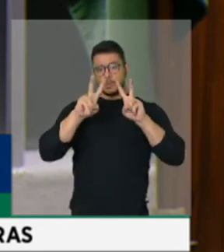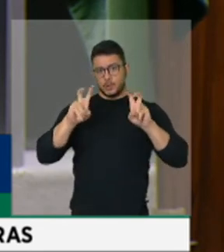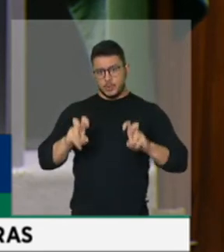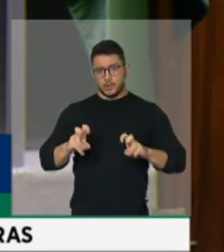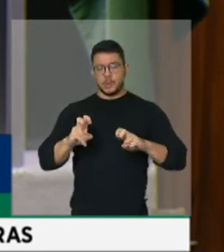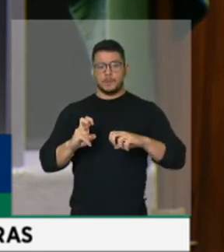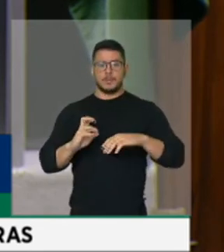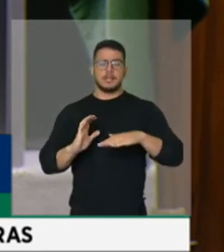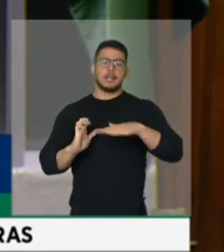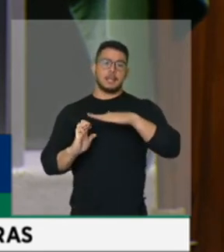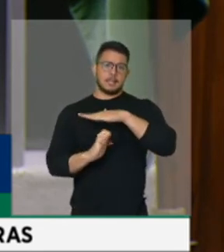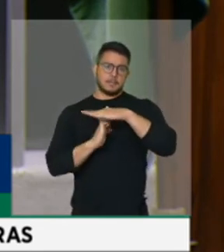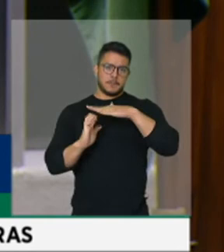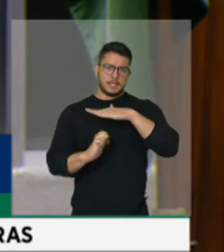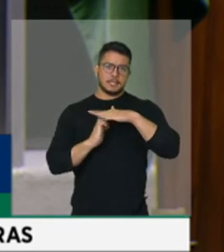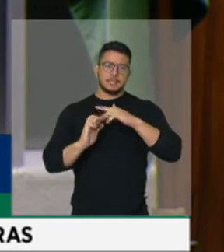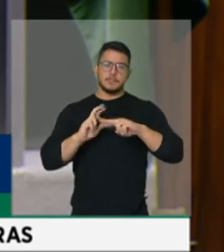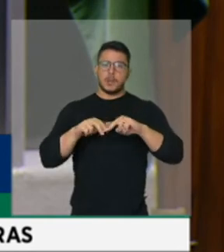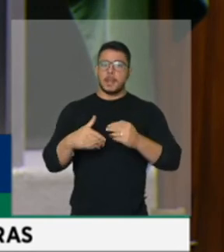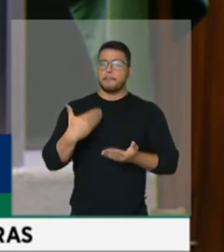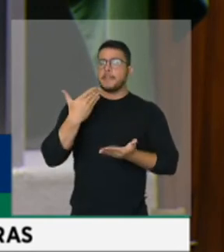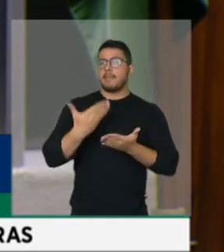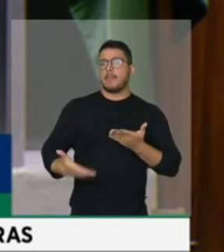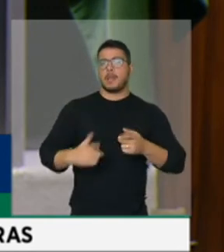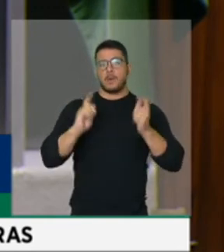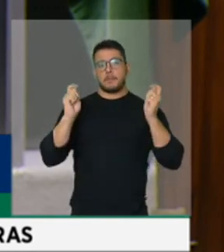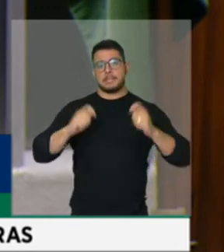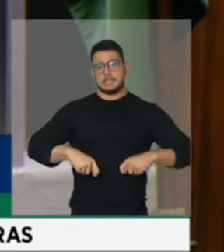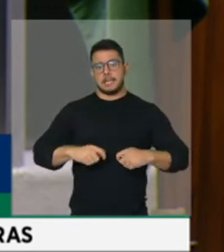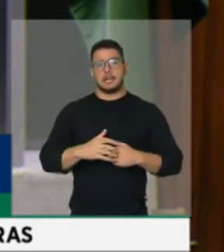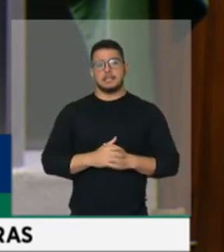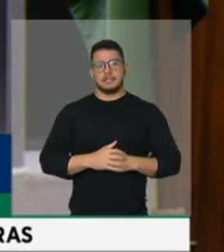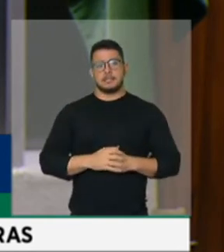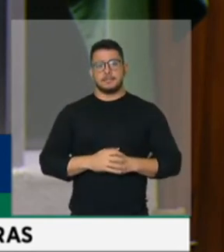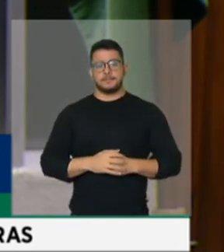EMPRESA PERDEU CAPACIDADE POSSO CITAR AQUI, SENHOR